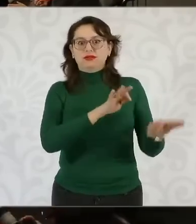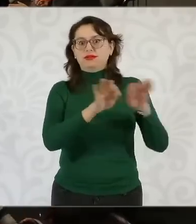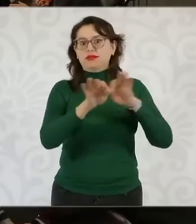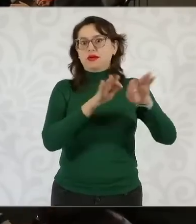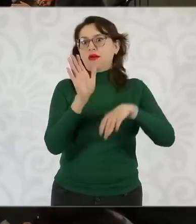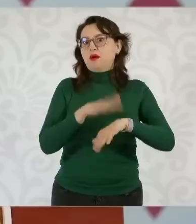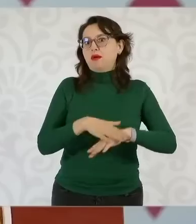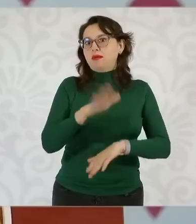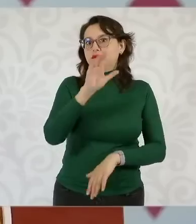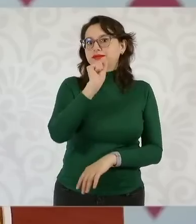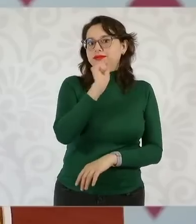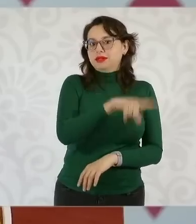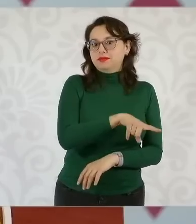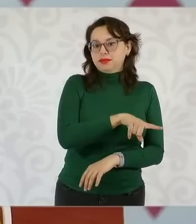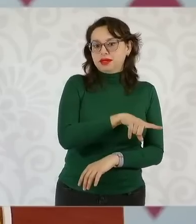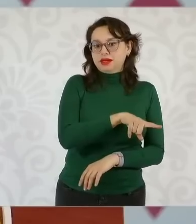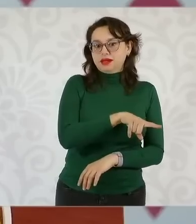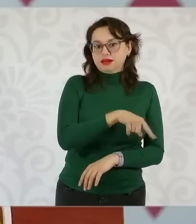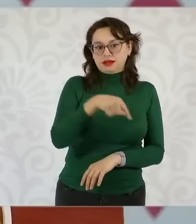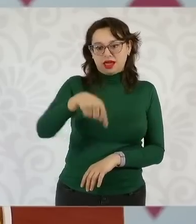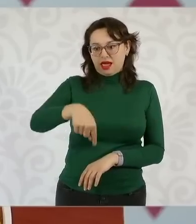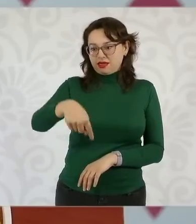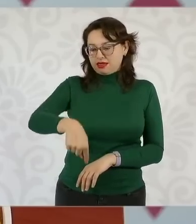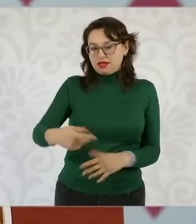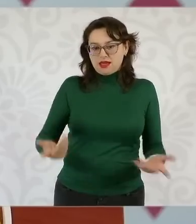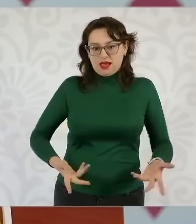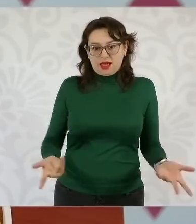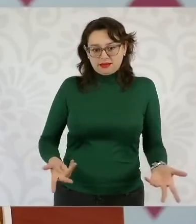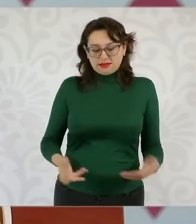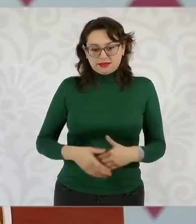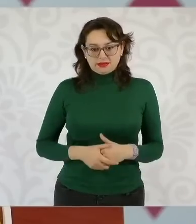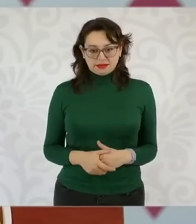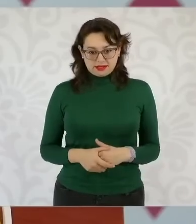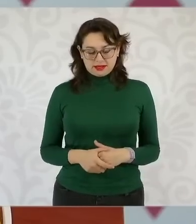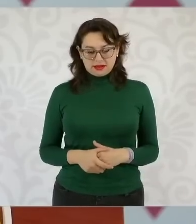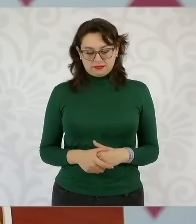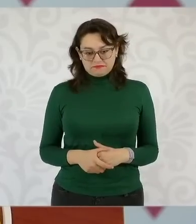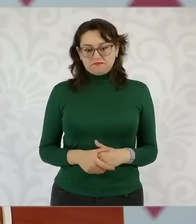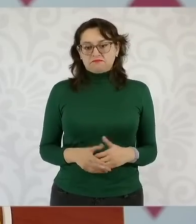comercialización pues se producen también en nuestro país Entonces esto es parte del plan